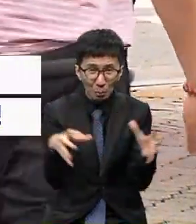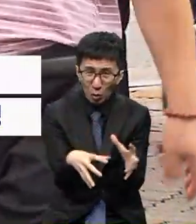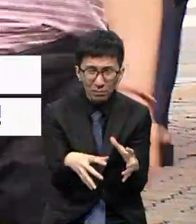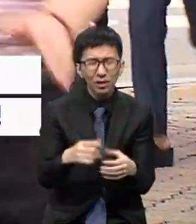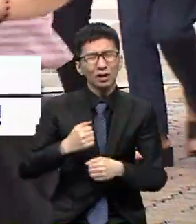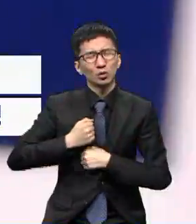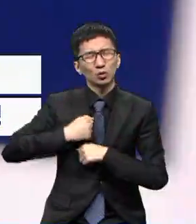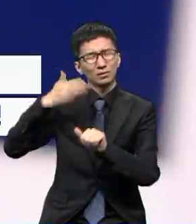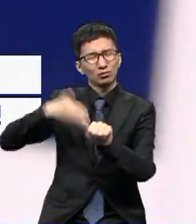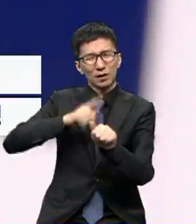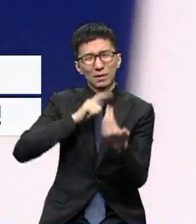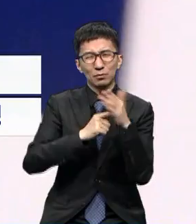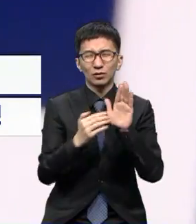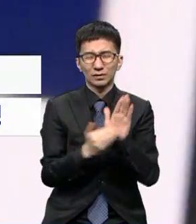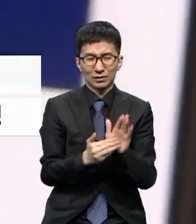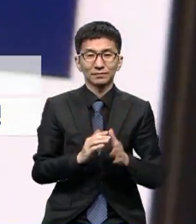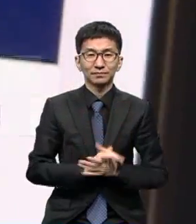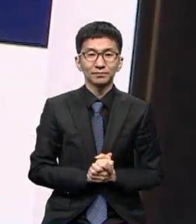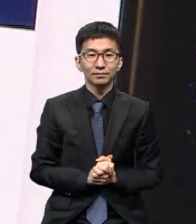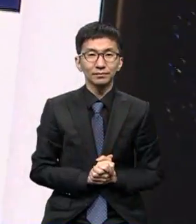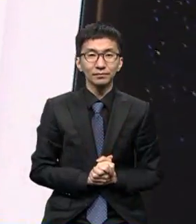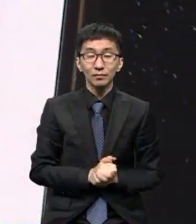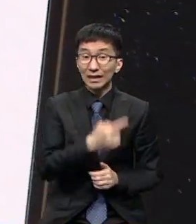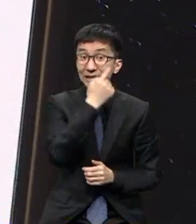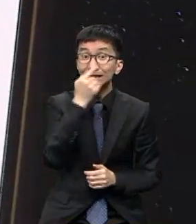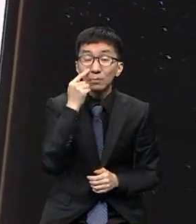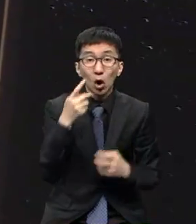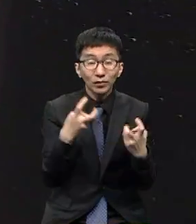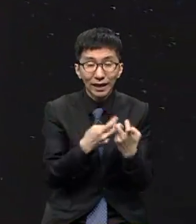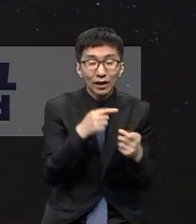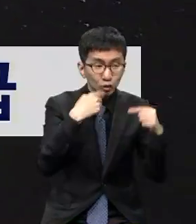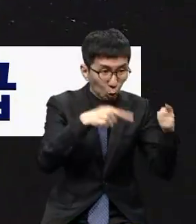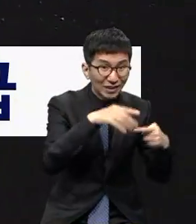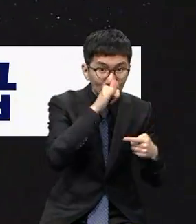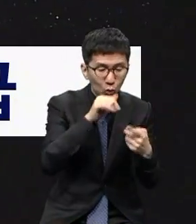백신 접종 증명은 종이증명서와 전자증명,